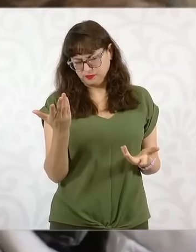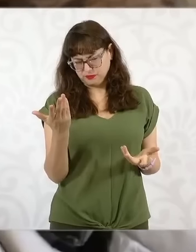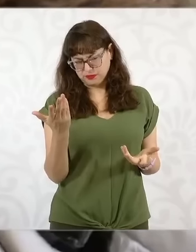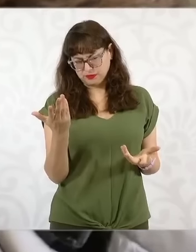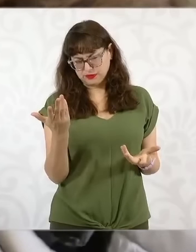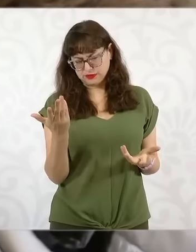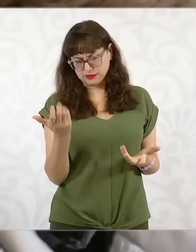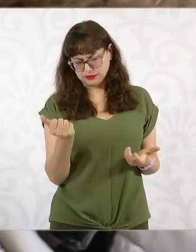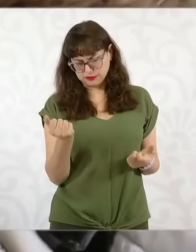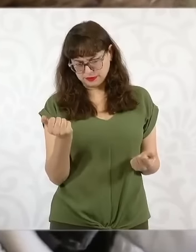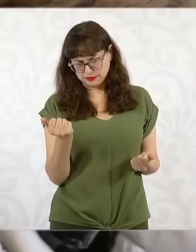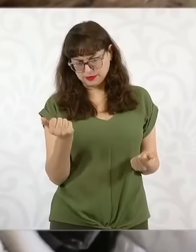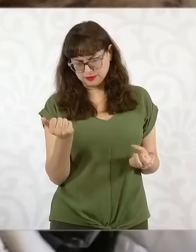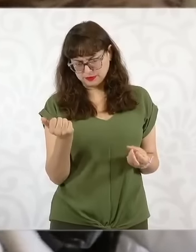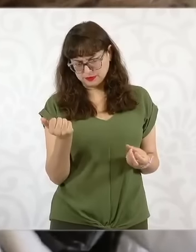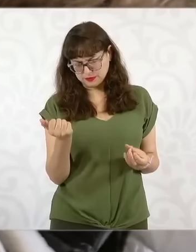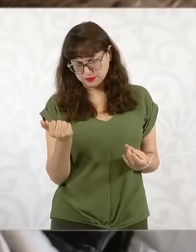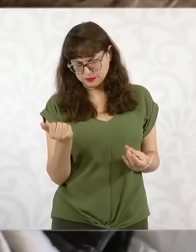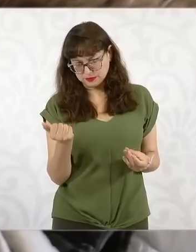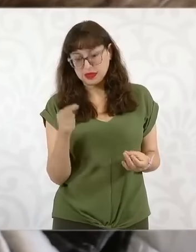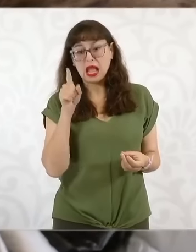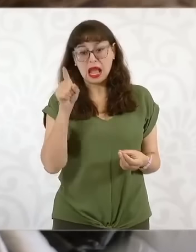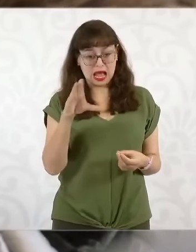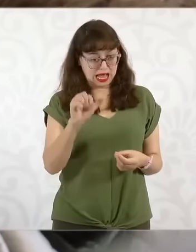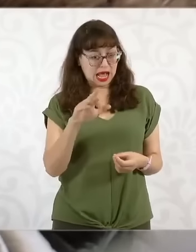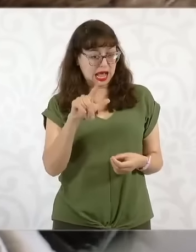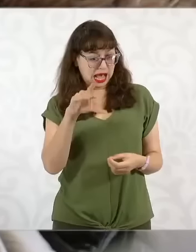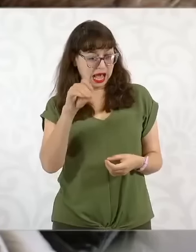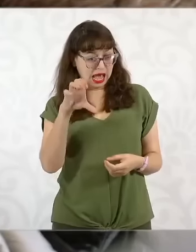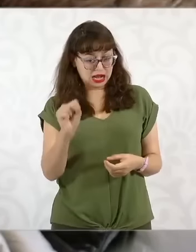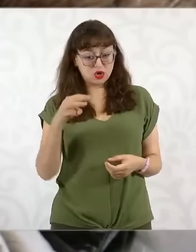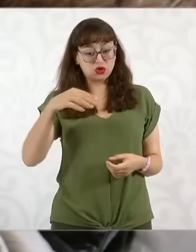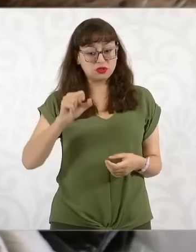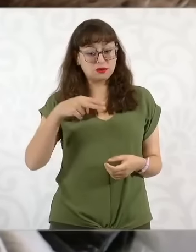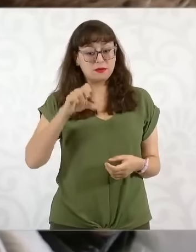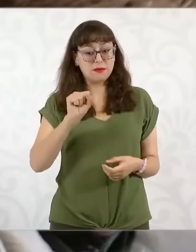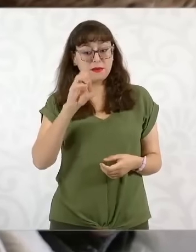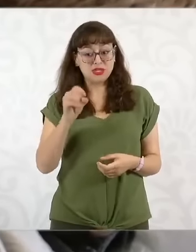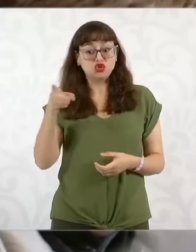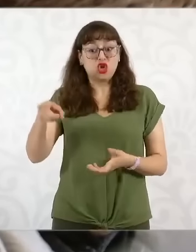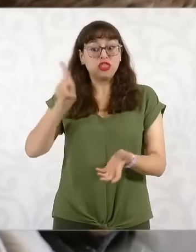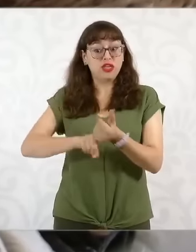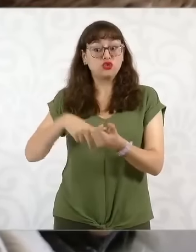que formaban parte del equipo de Carlos Manso que brindaban información a esta célula. Saber